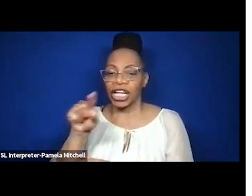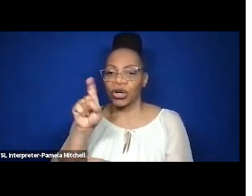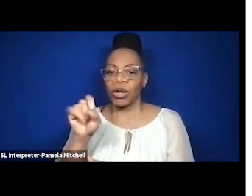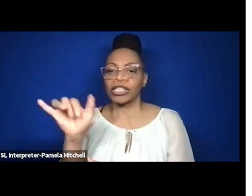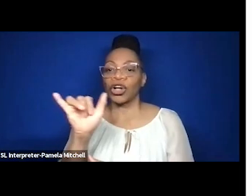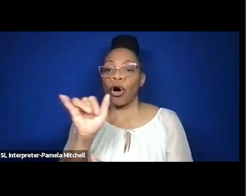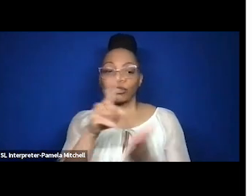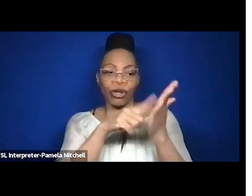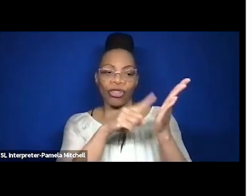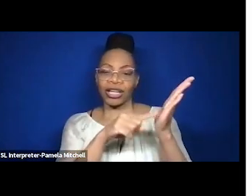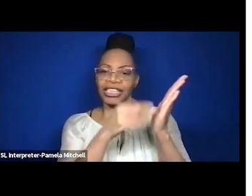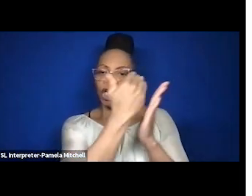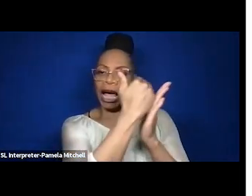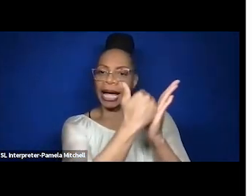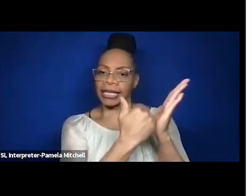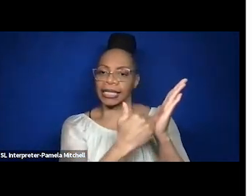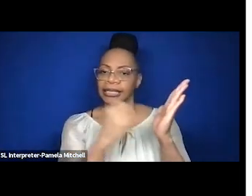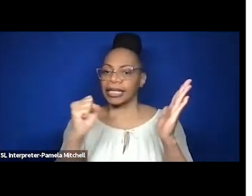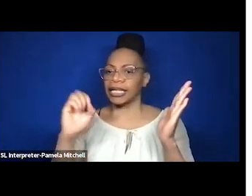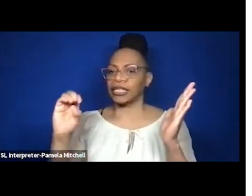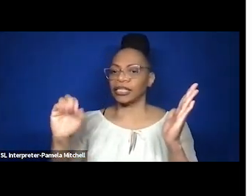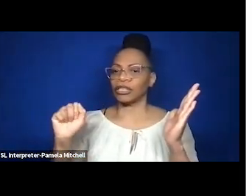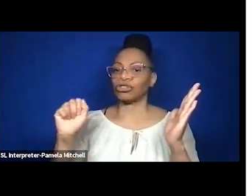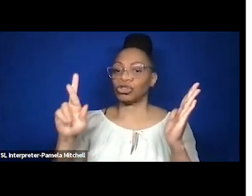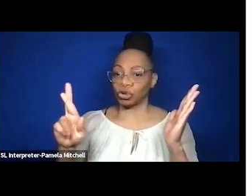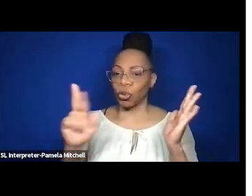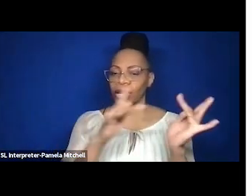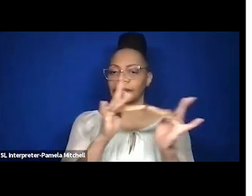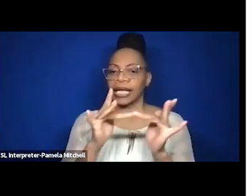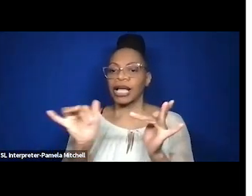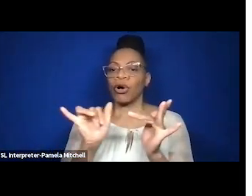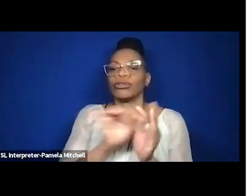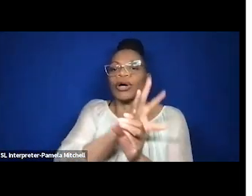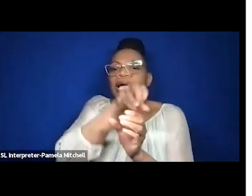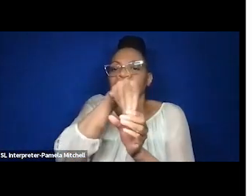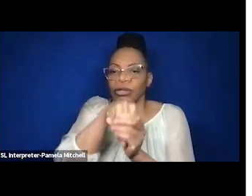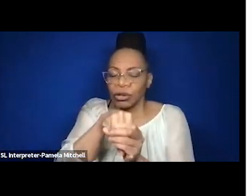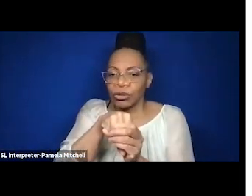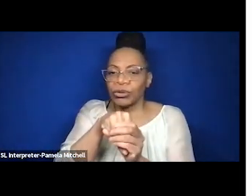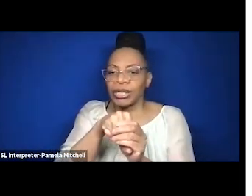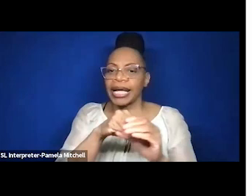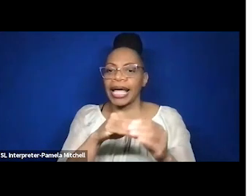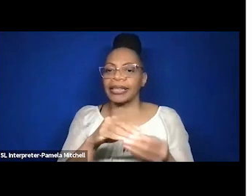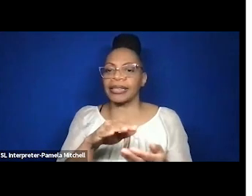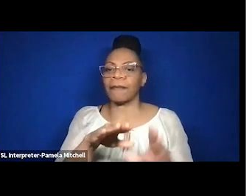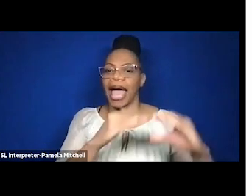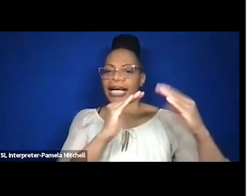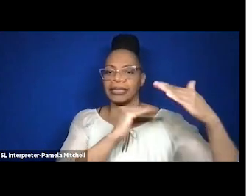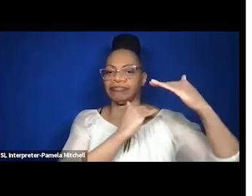la plantilla, y la incluyo dentro del paquete también y la utilizo como una forma de asegurarme de que tengo todo lo necesario